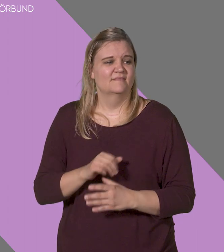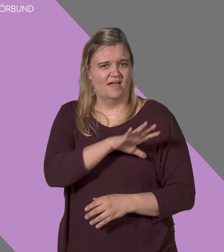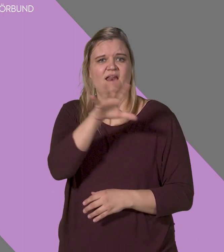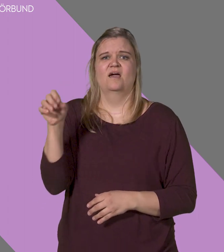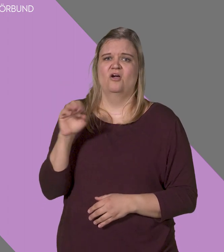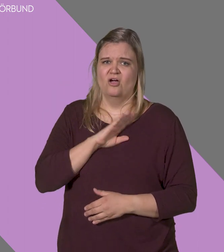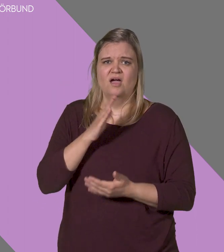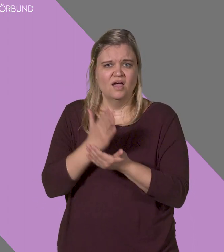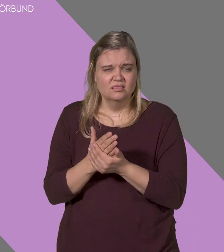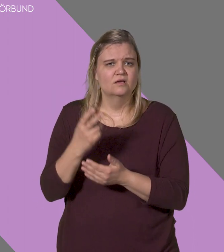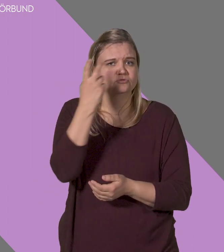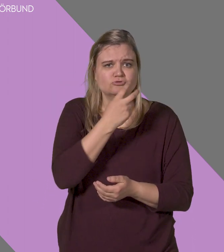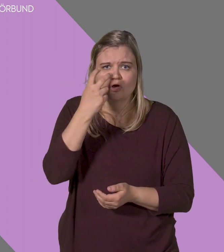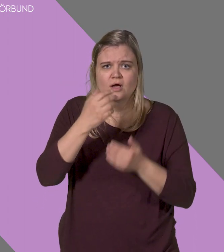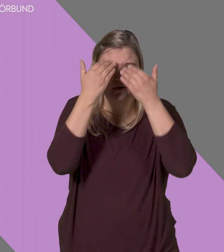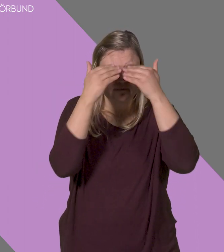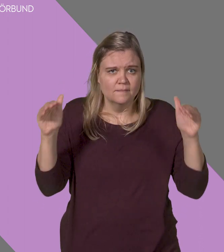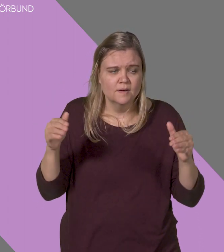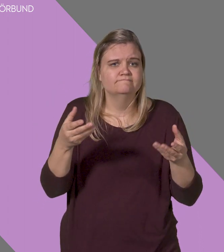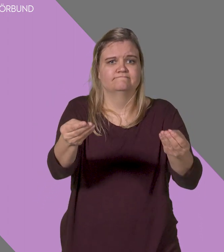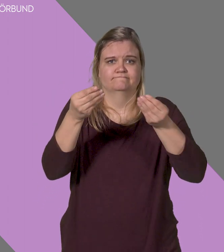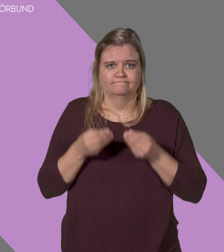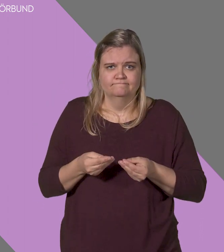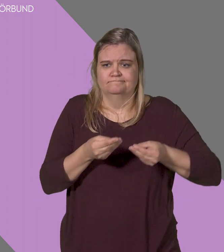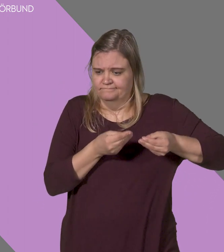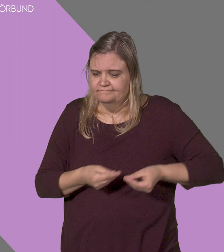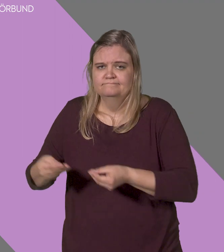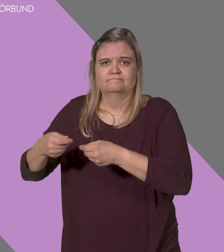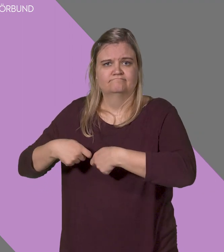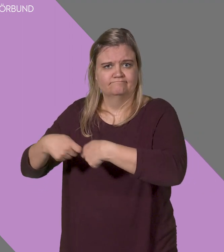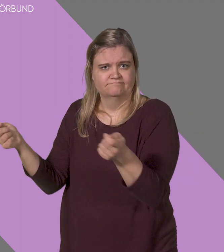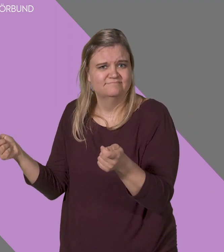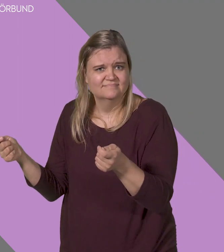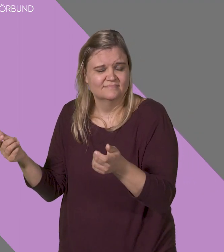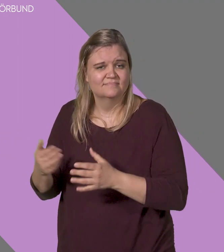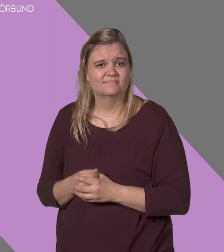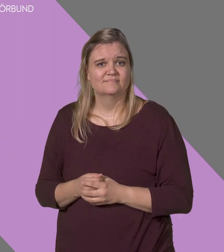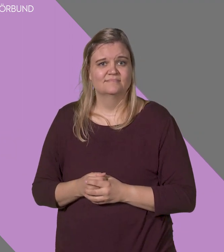Alla ska ha möjlighet att söka, ta emot och förmedla information på lika villkor.